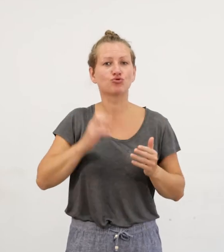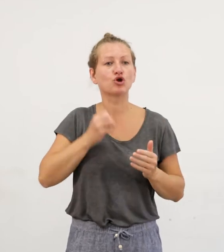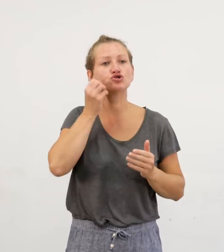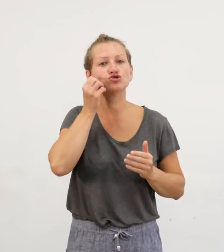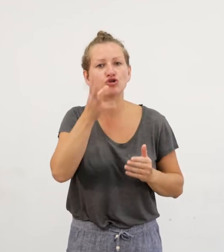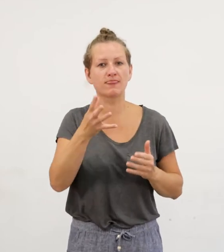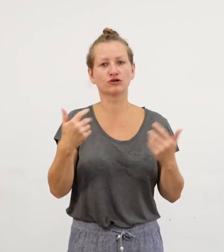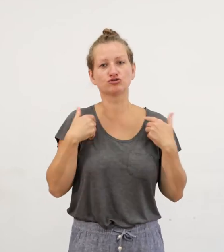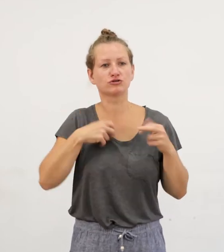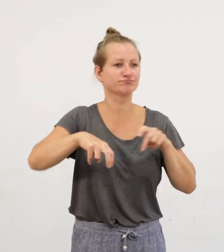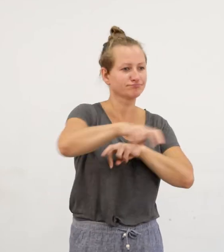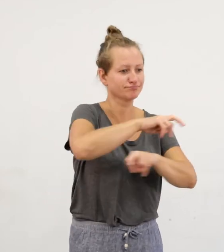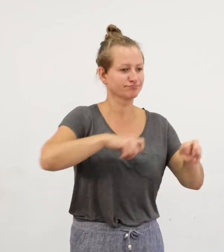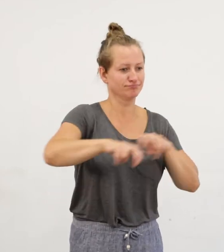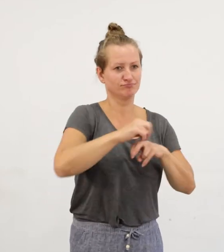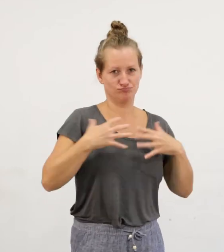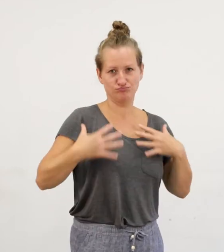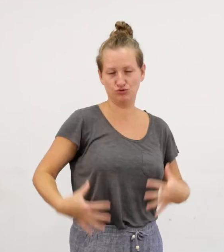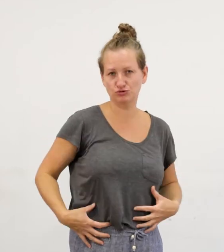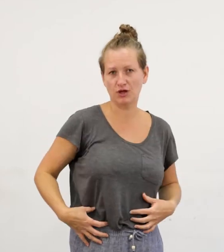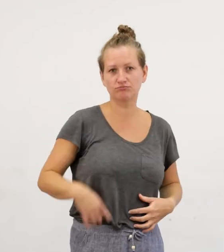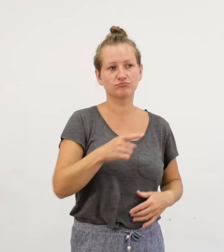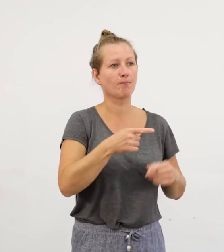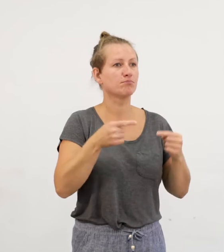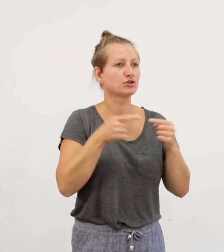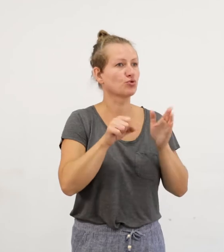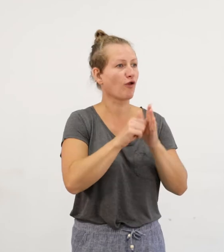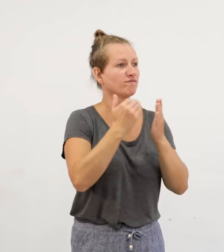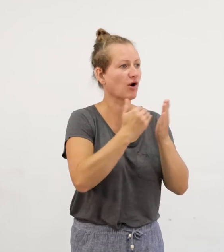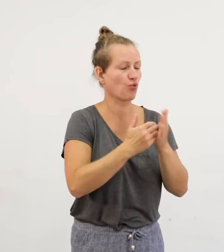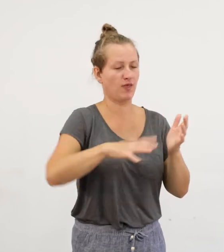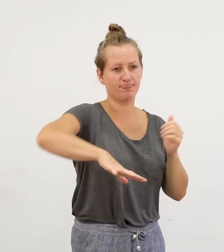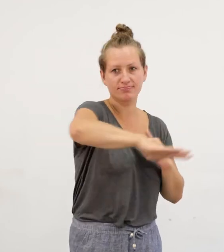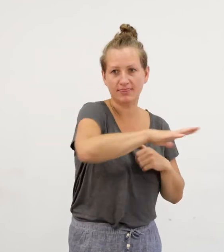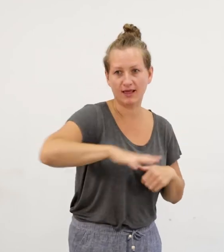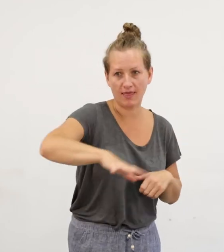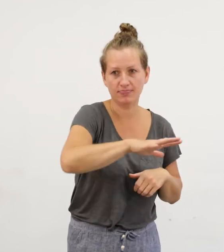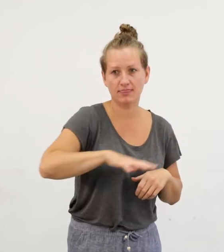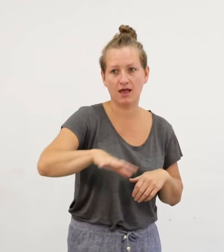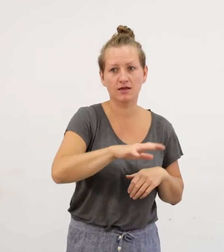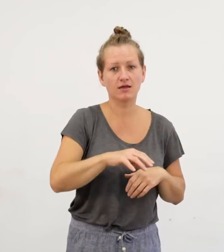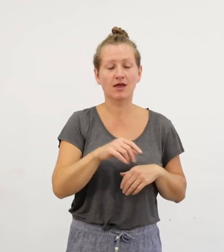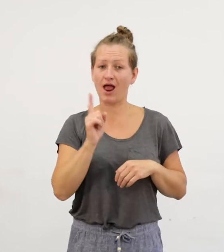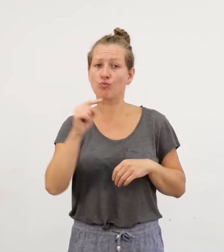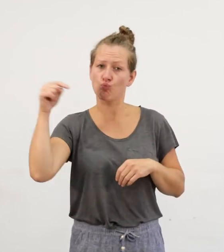Aby był praktyczny, musi odpowiadać na panujące warunki atmosferyczne oraz dobrze maskować w terenie.